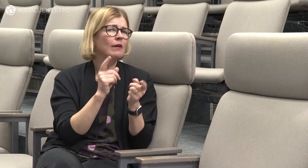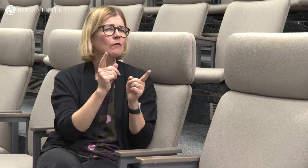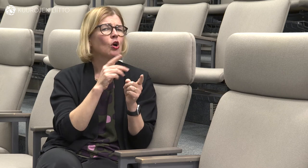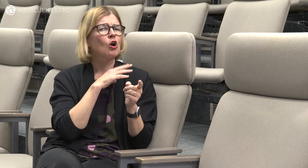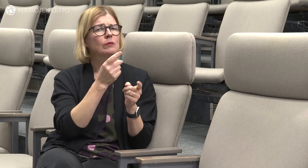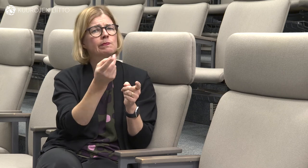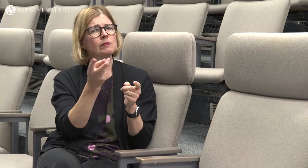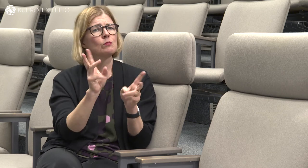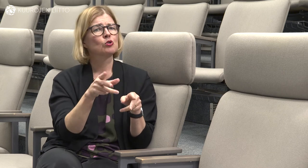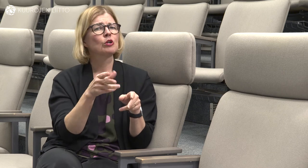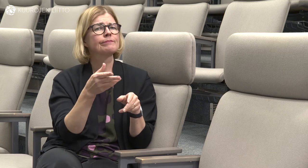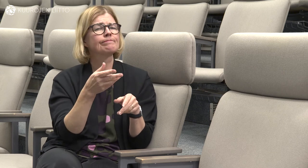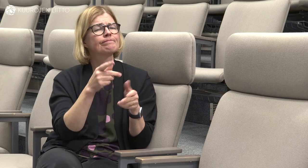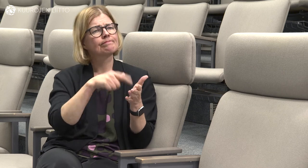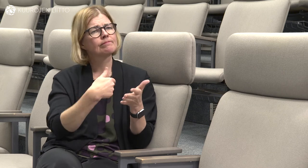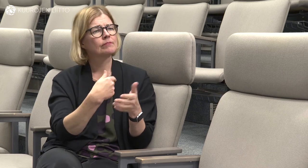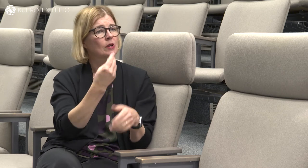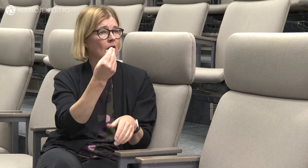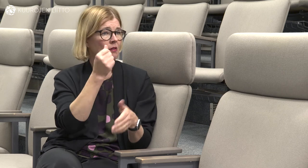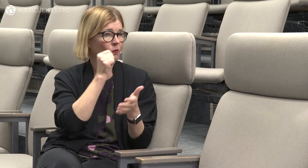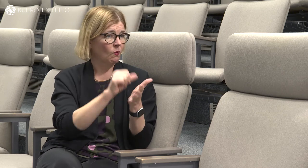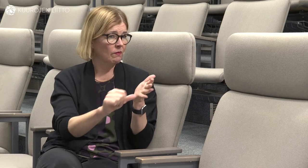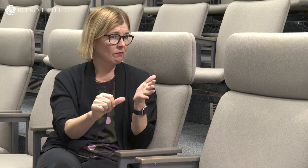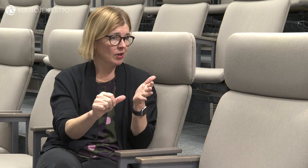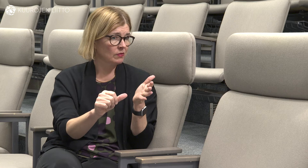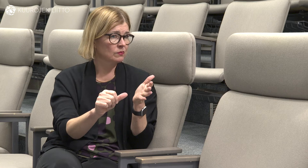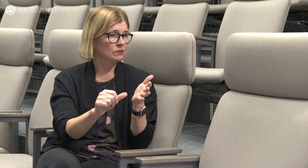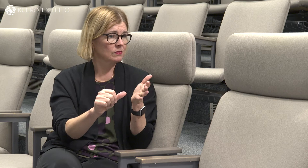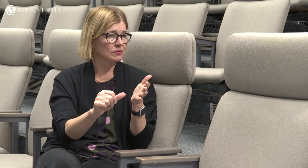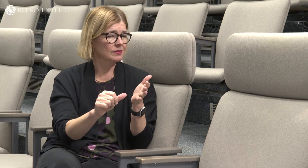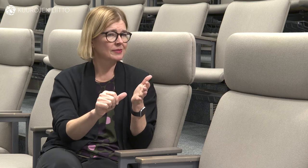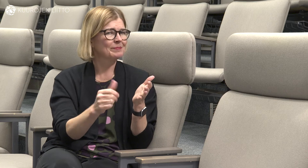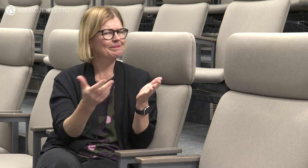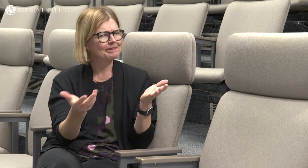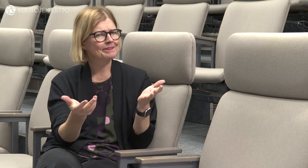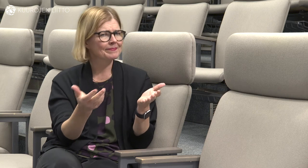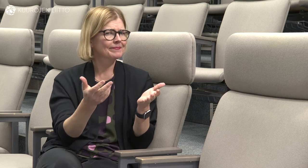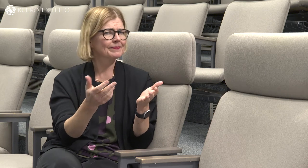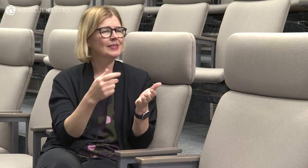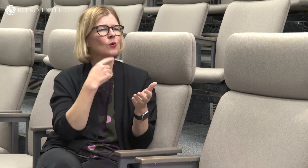vaan olemme miettineet myös mm. rahallisen korvauksen vaatimista heille, -